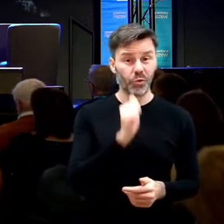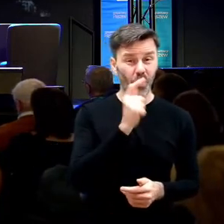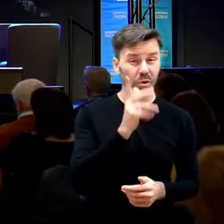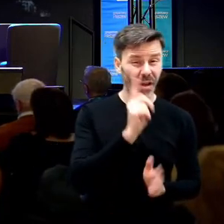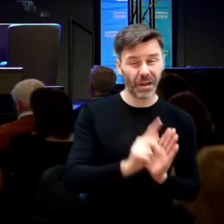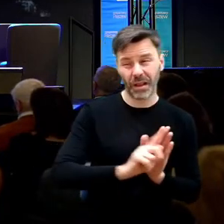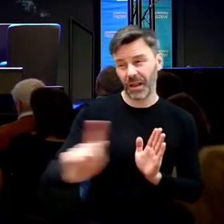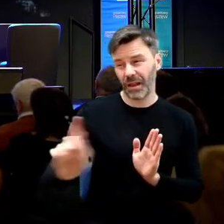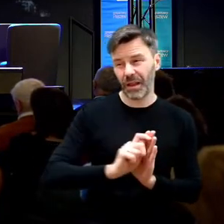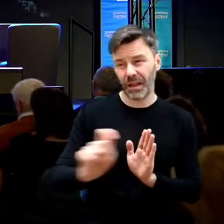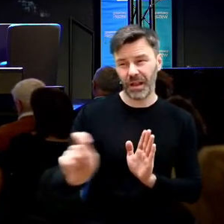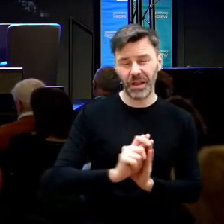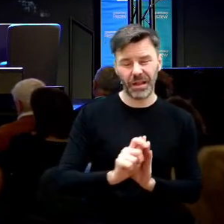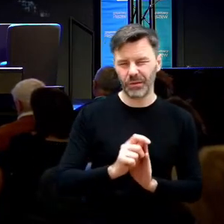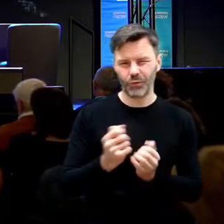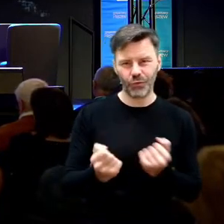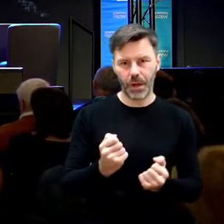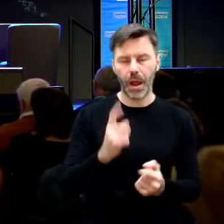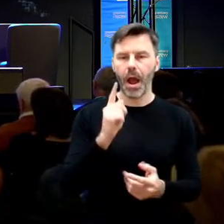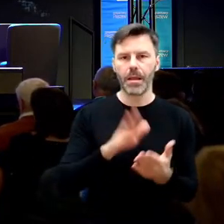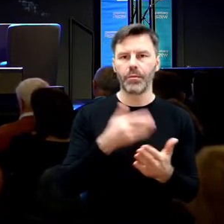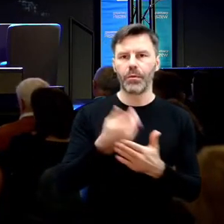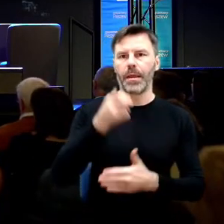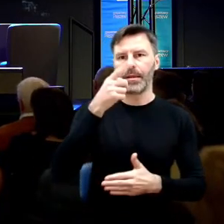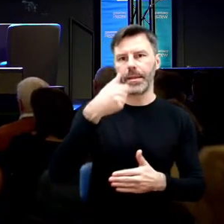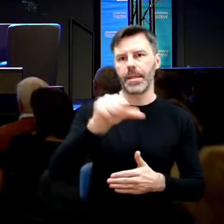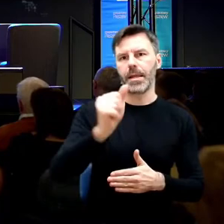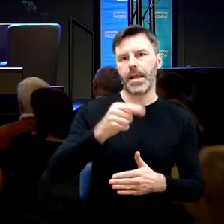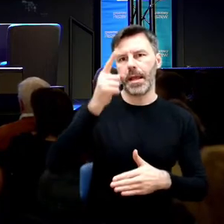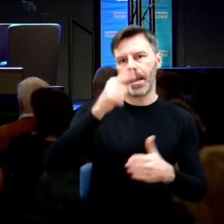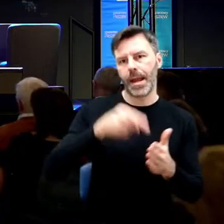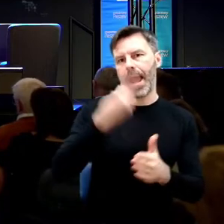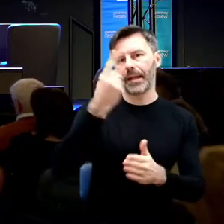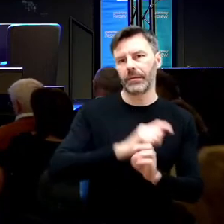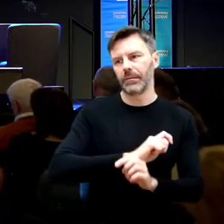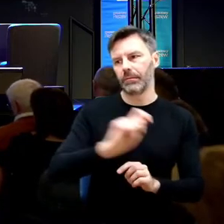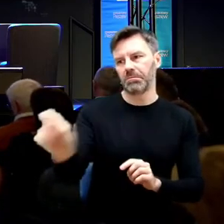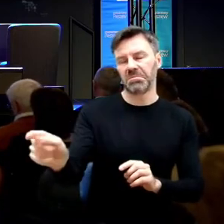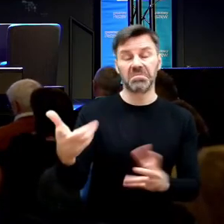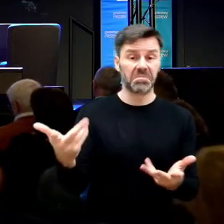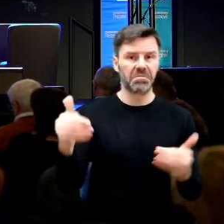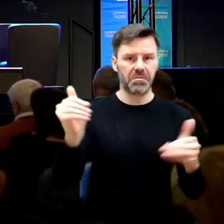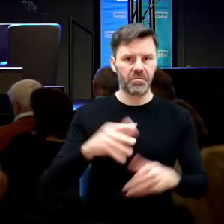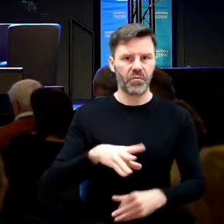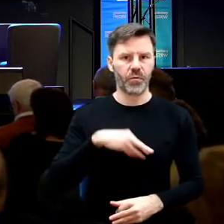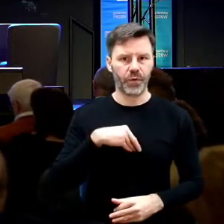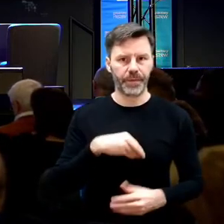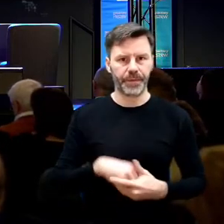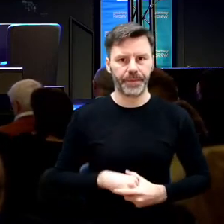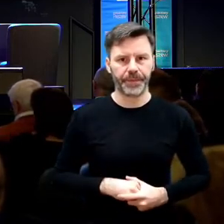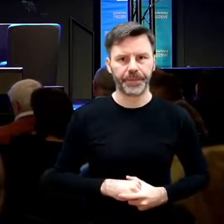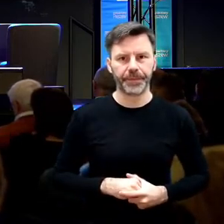A jaki bonus posiada teraz ta możliwość kreacji